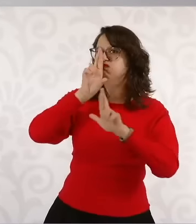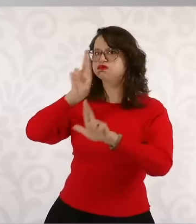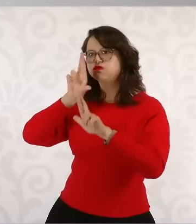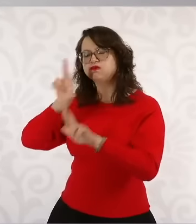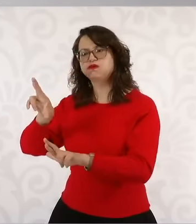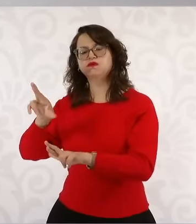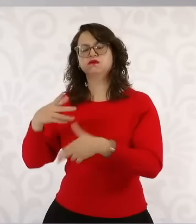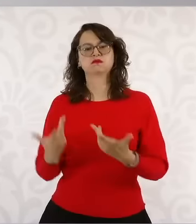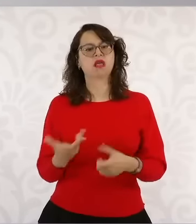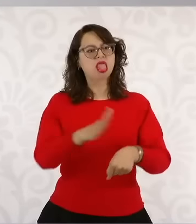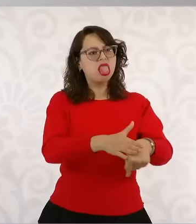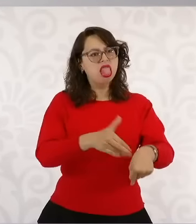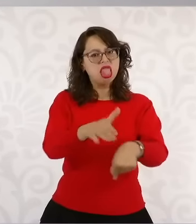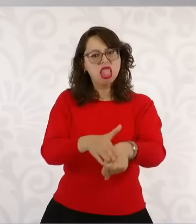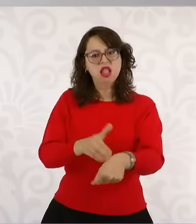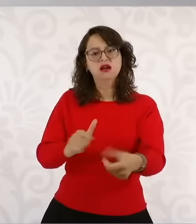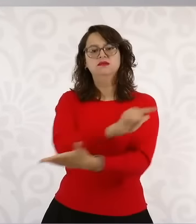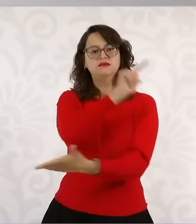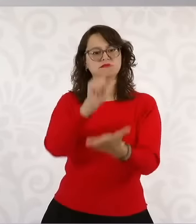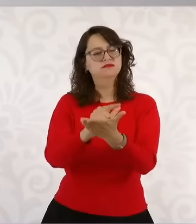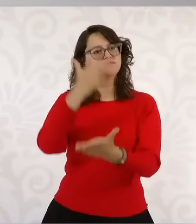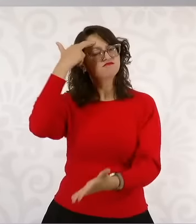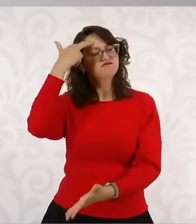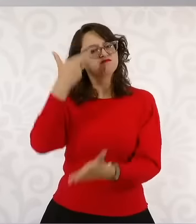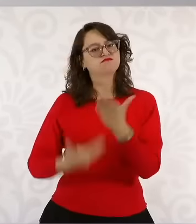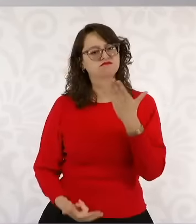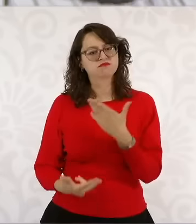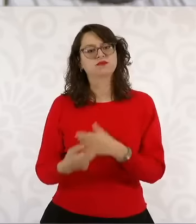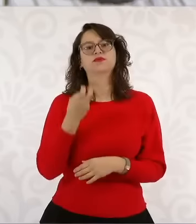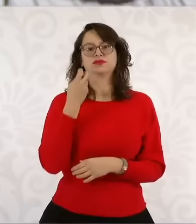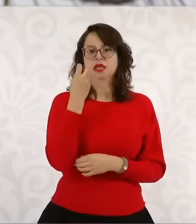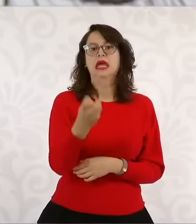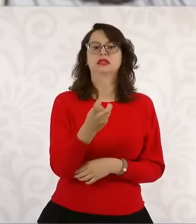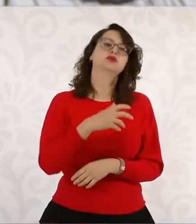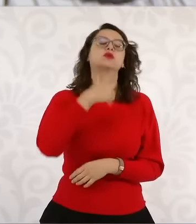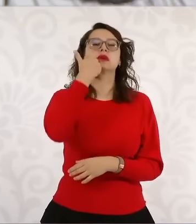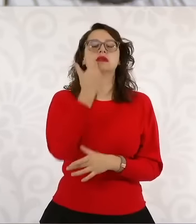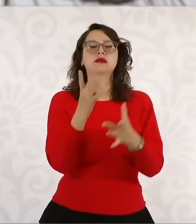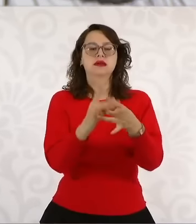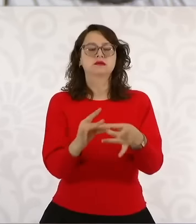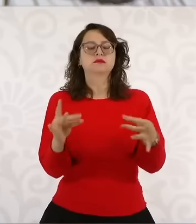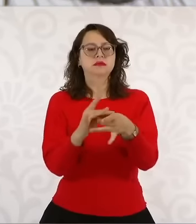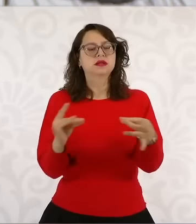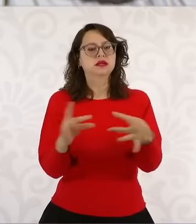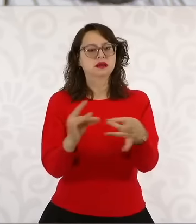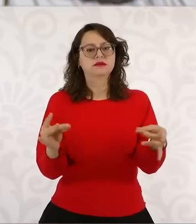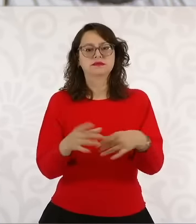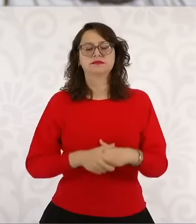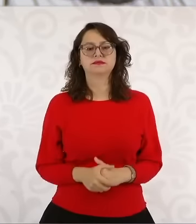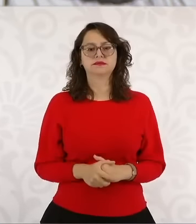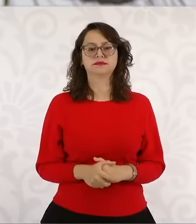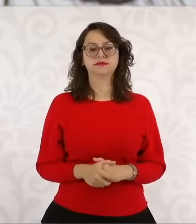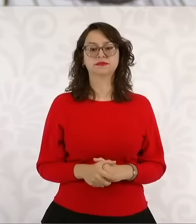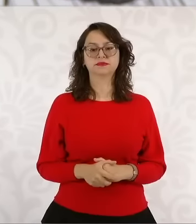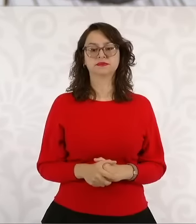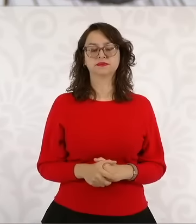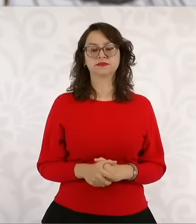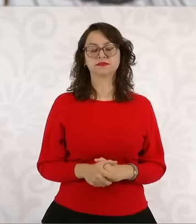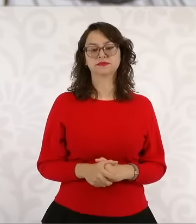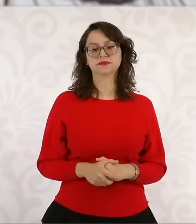y el acoso es un delito. Entonces, eso es lo que quería eh plantearles. Y eh por otro lado también,